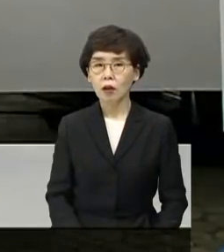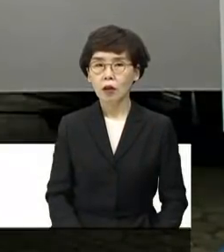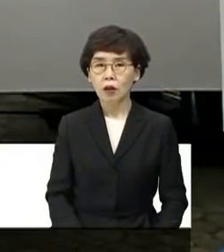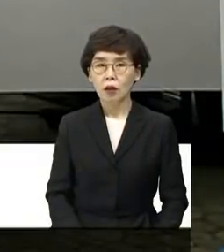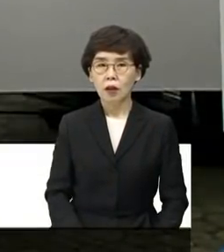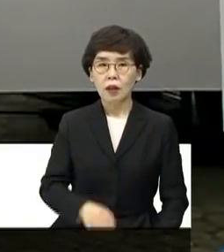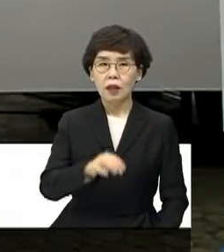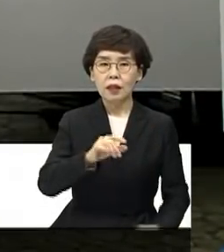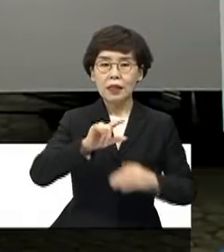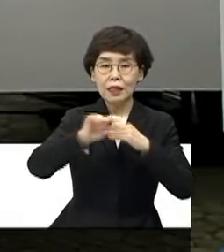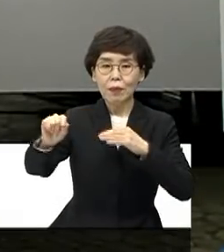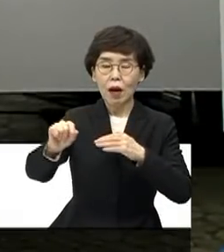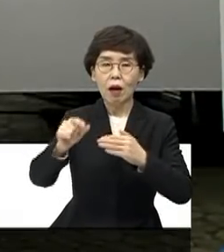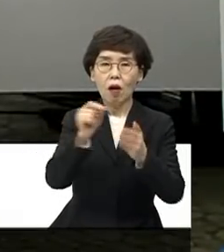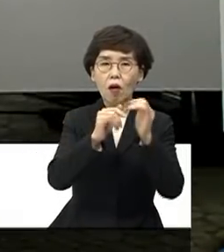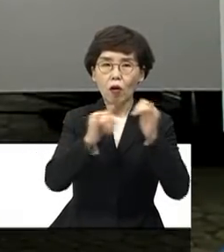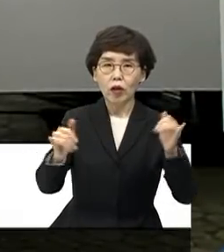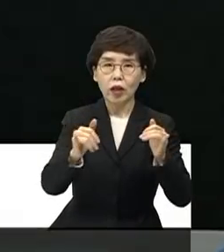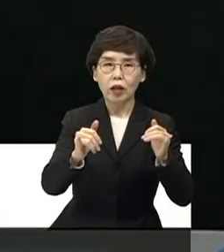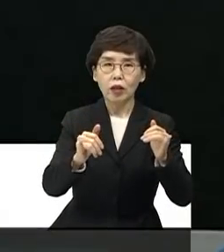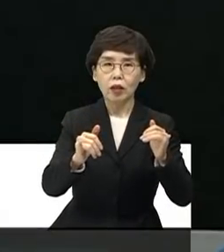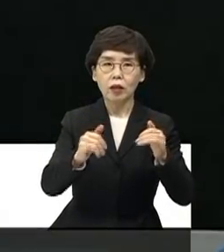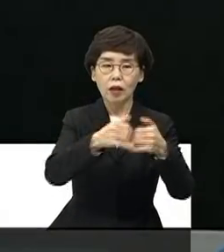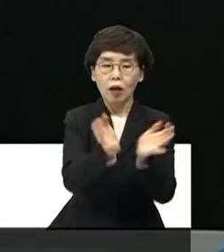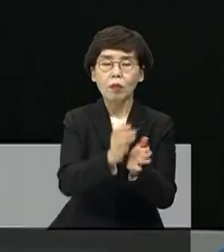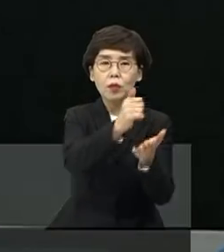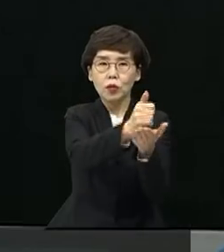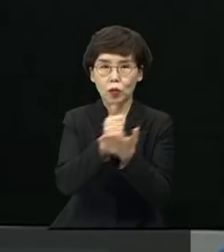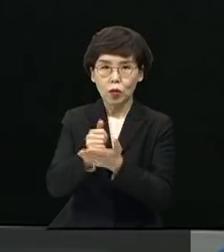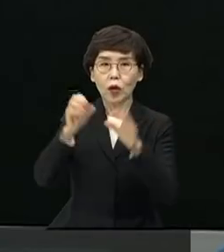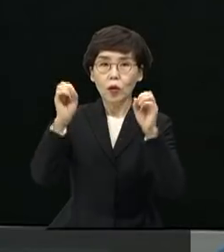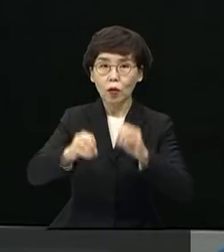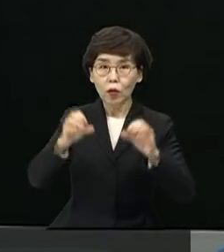(기자) 한국 지역 언론인 클럽 초청회에 초대된 이재명 후보.